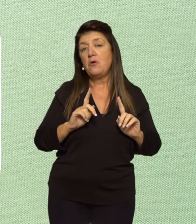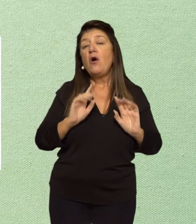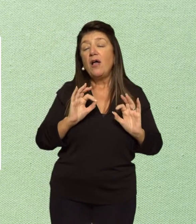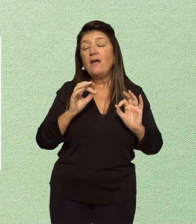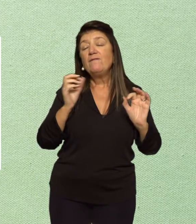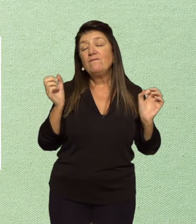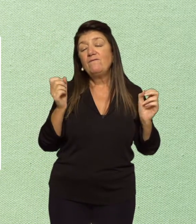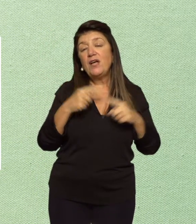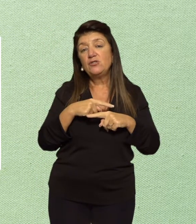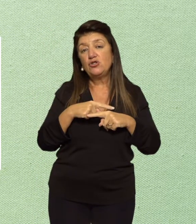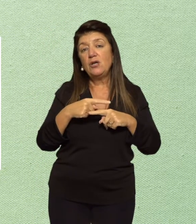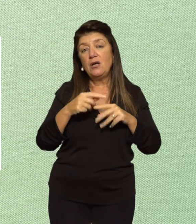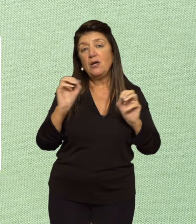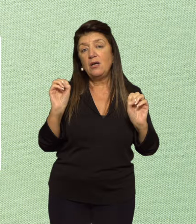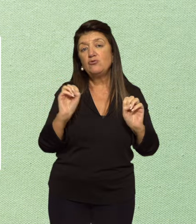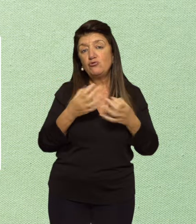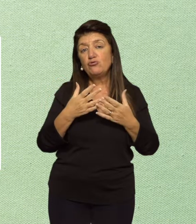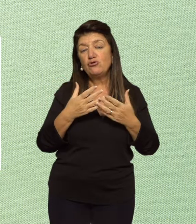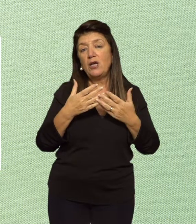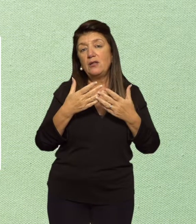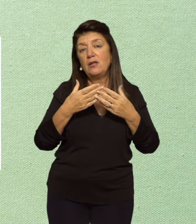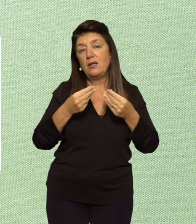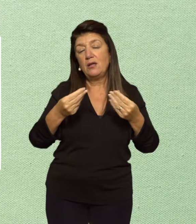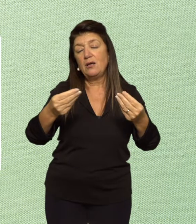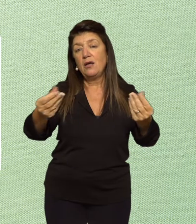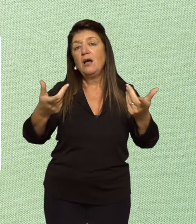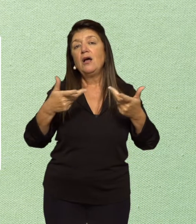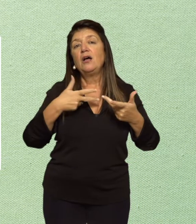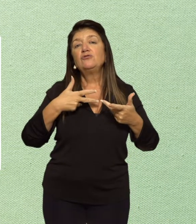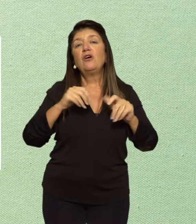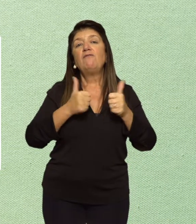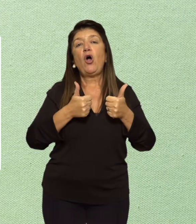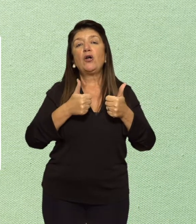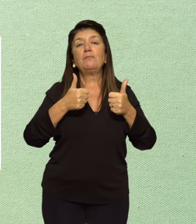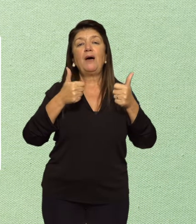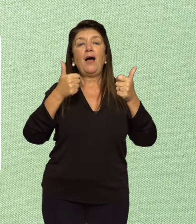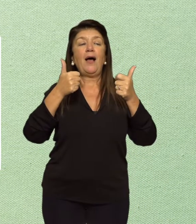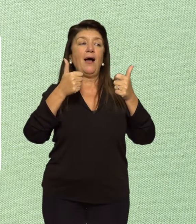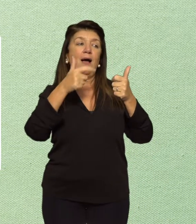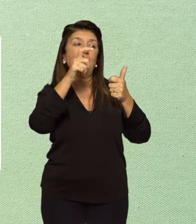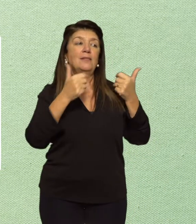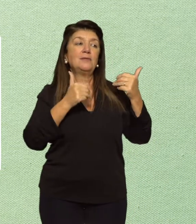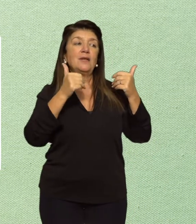c'è un po questa aura molto spesso di angelificazione delle persone con disabilità. -E infantilizzazione